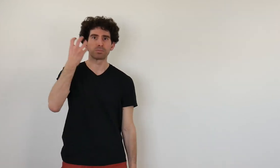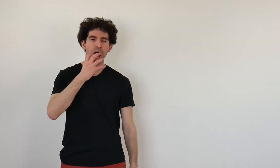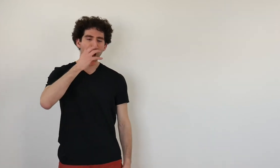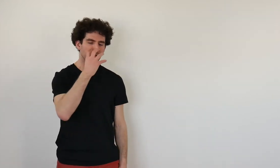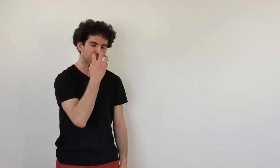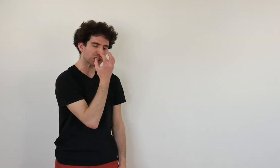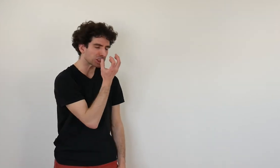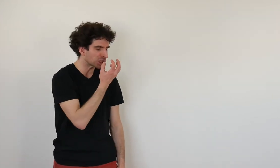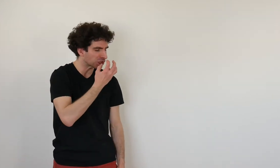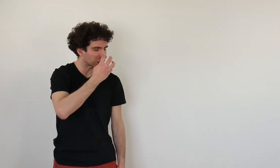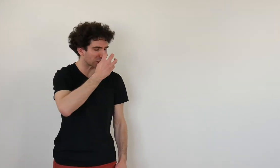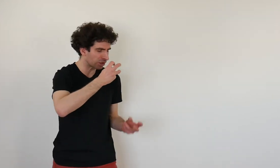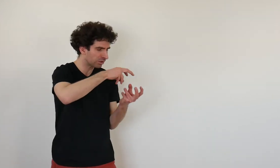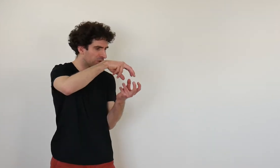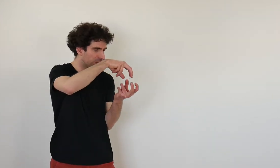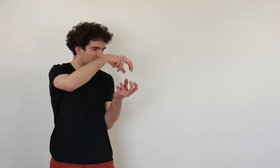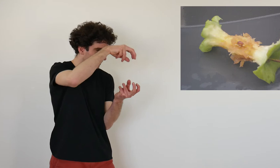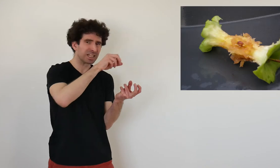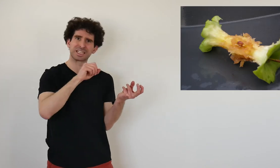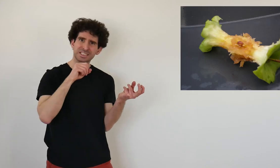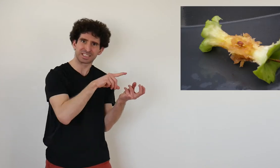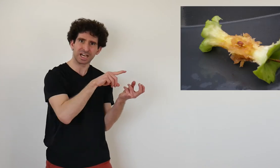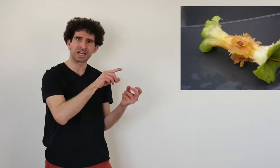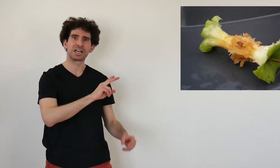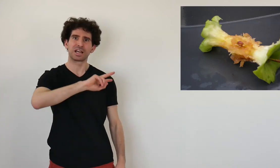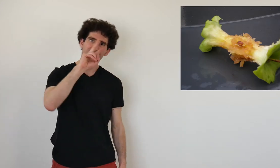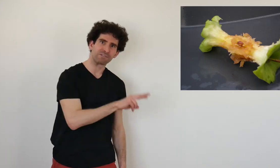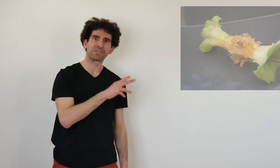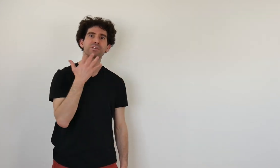En mangeant une pomme, il reste le trognon qui est le vrai fruit.